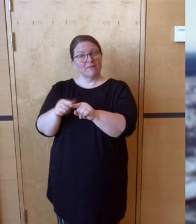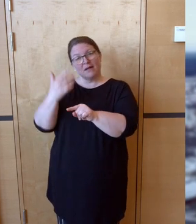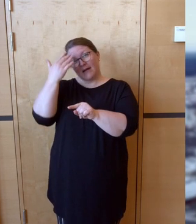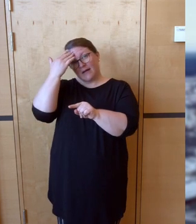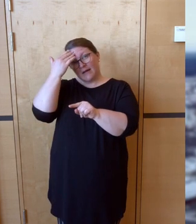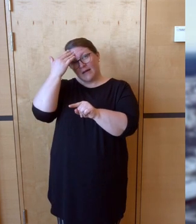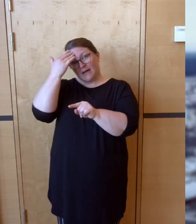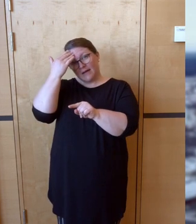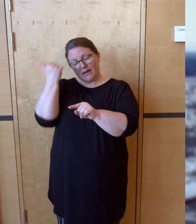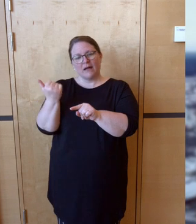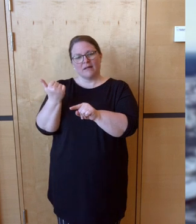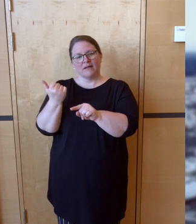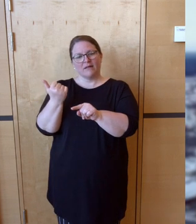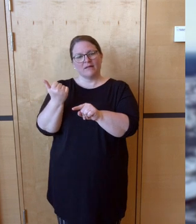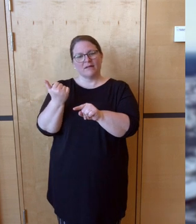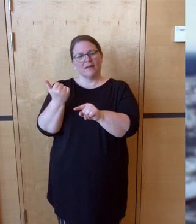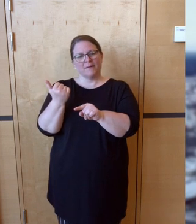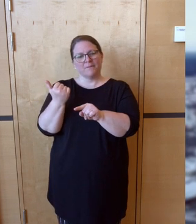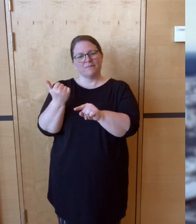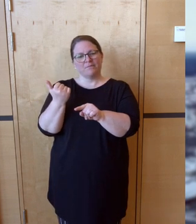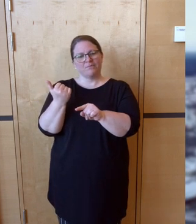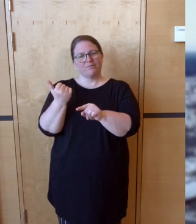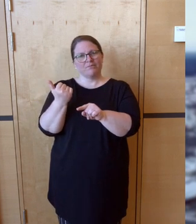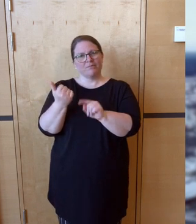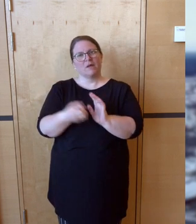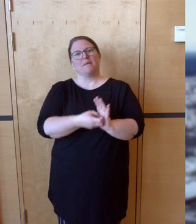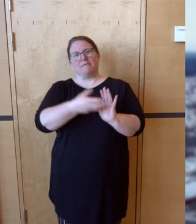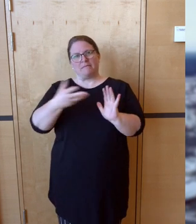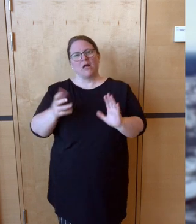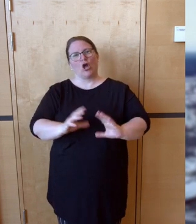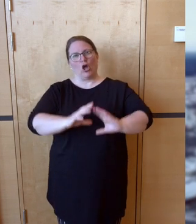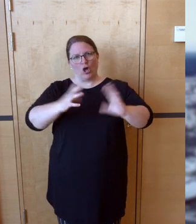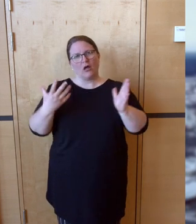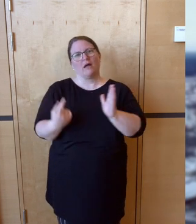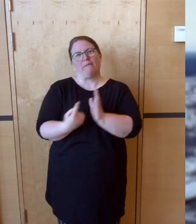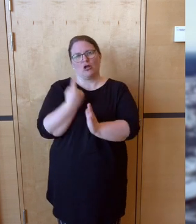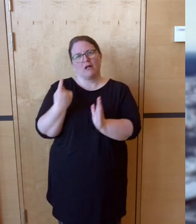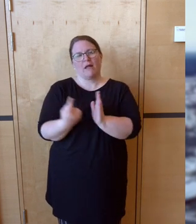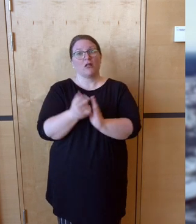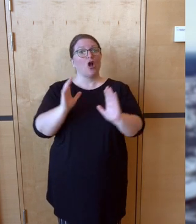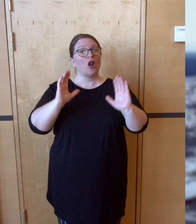Leverera Ökade möjligheter för oss att klara De finansiella målen